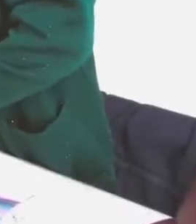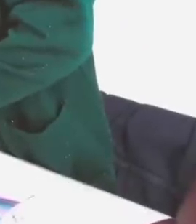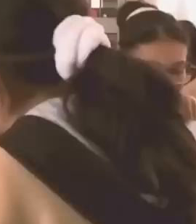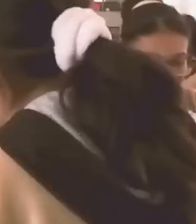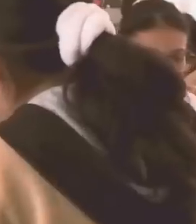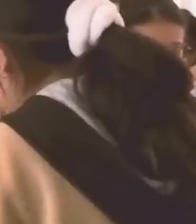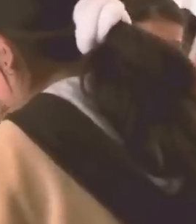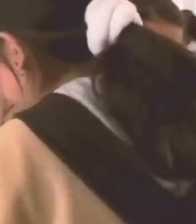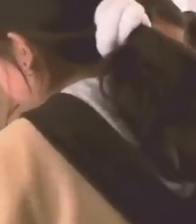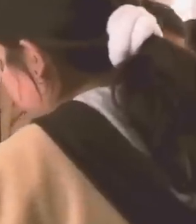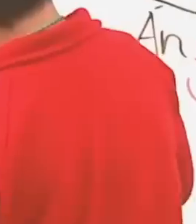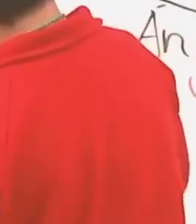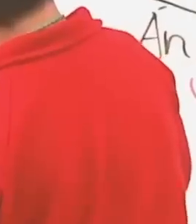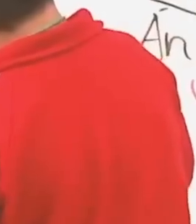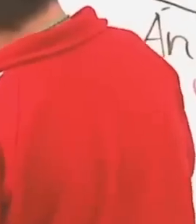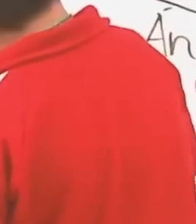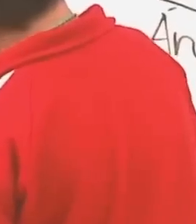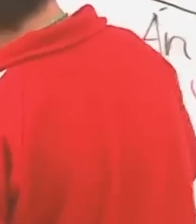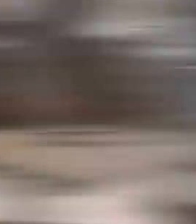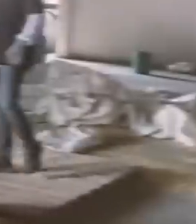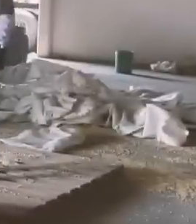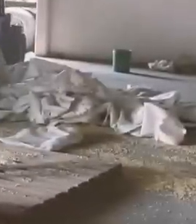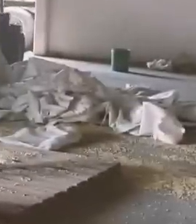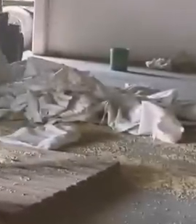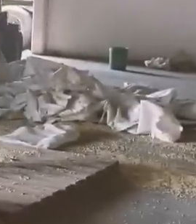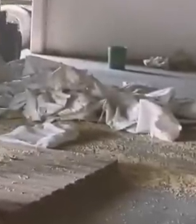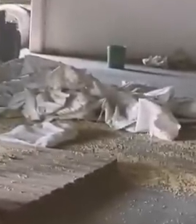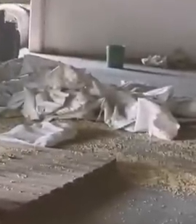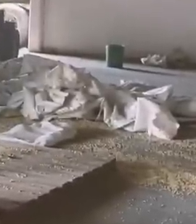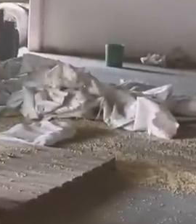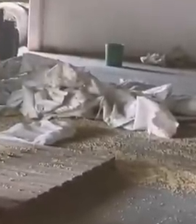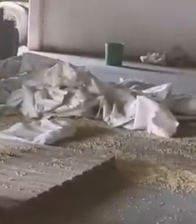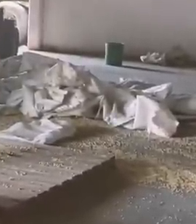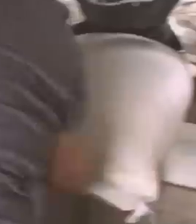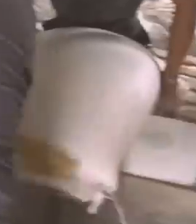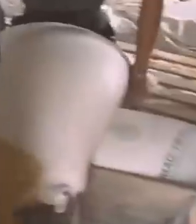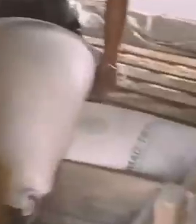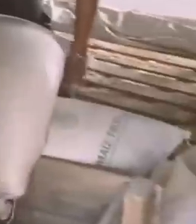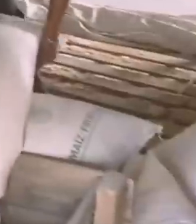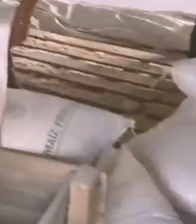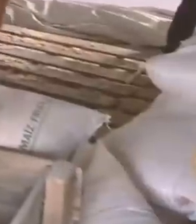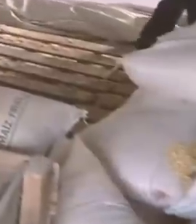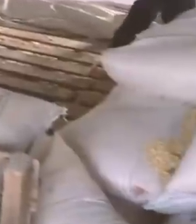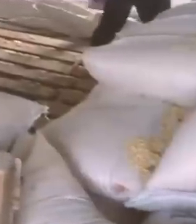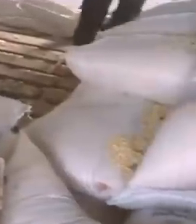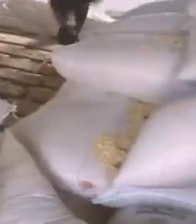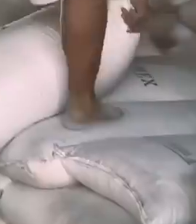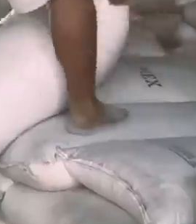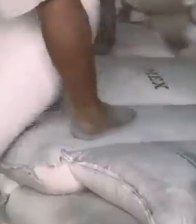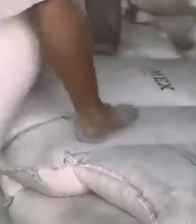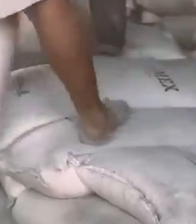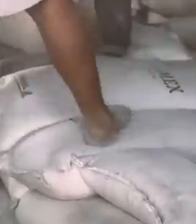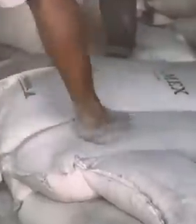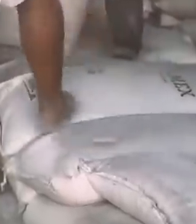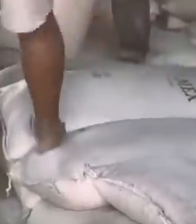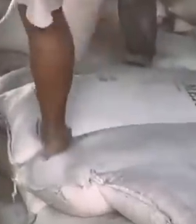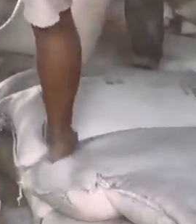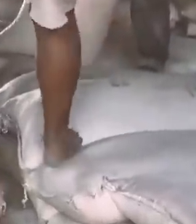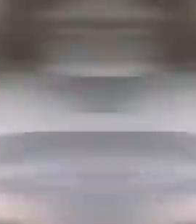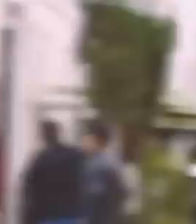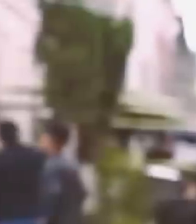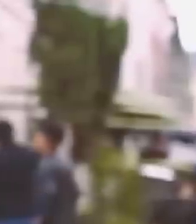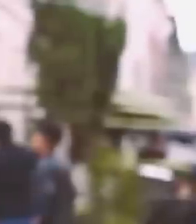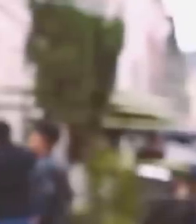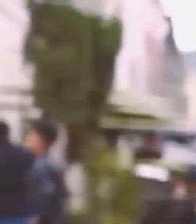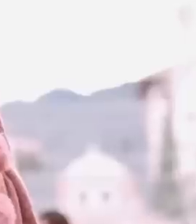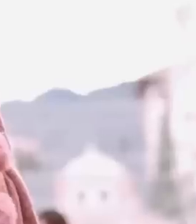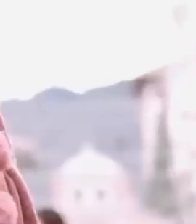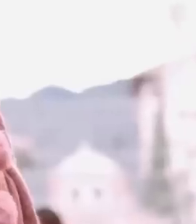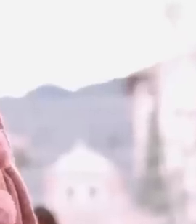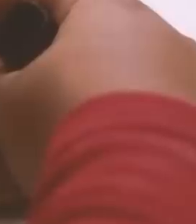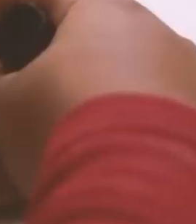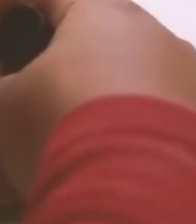es trabajo la Paz es salud la Paz es educación si se atienden las necesidades de la población habrá